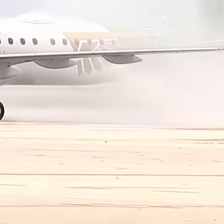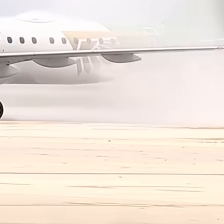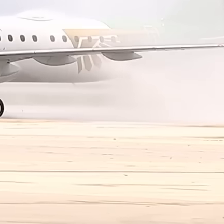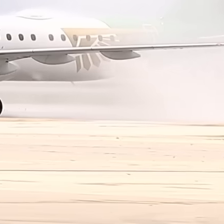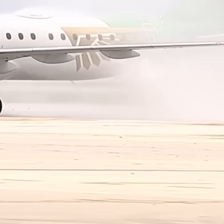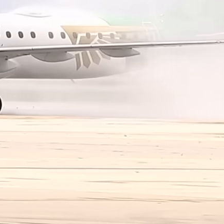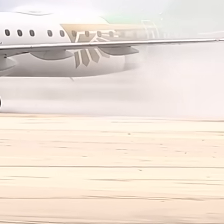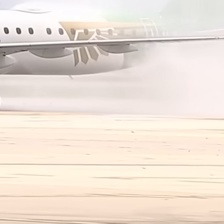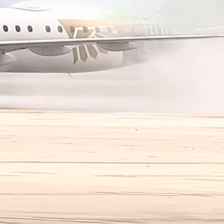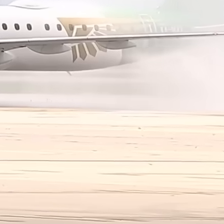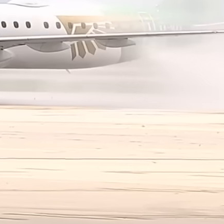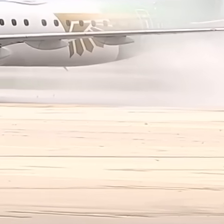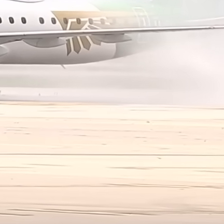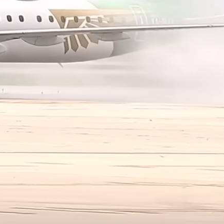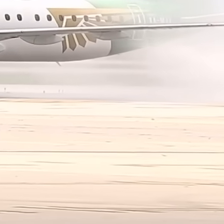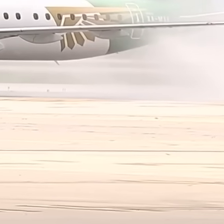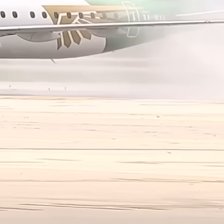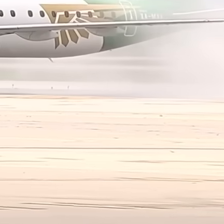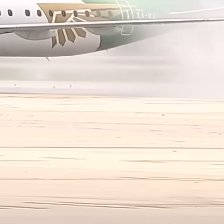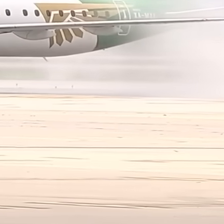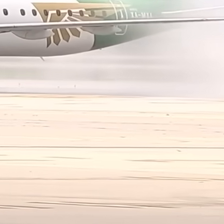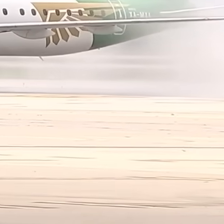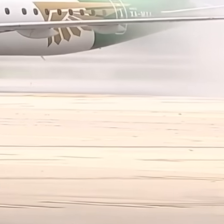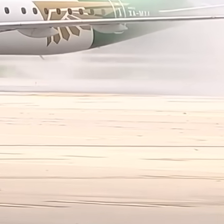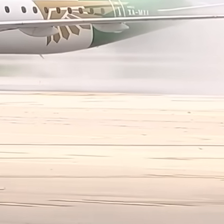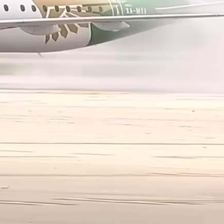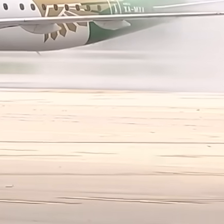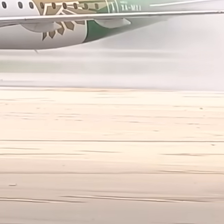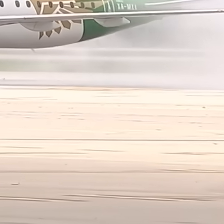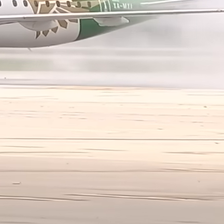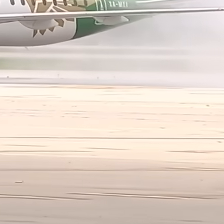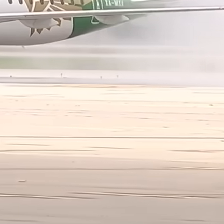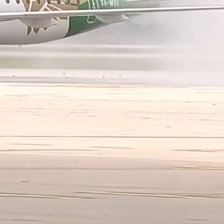modernizar la flota de Mexicana de Aviación y expandir sus operaciones en las regiones del país,